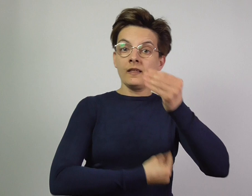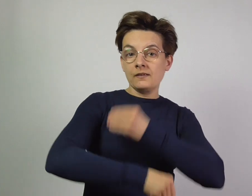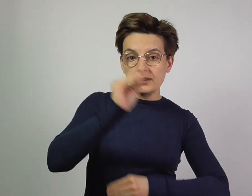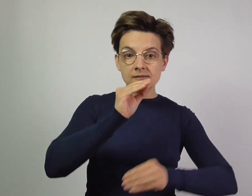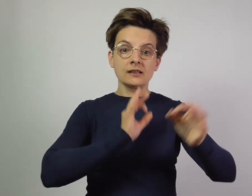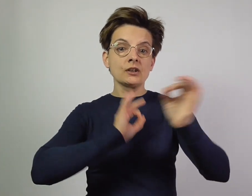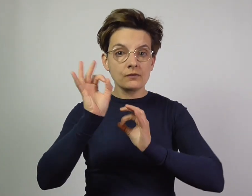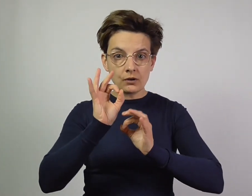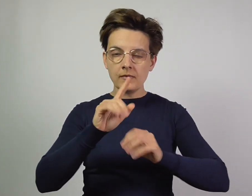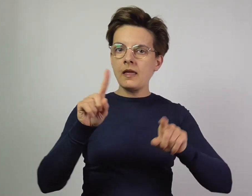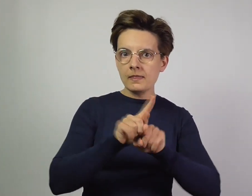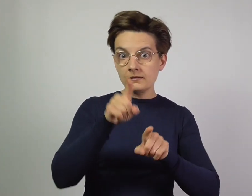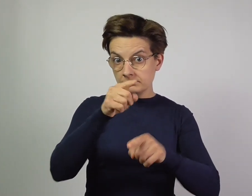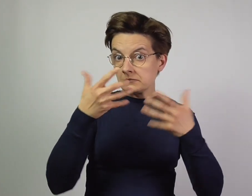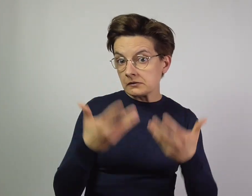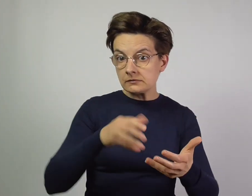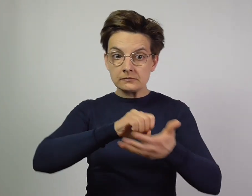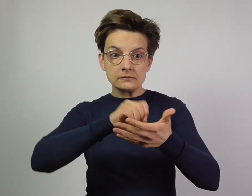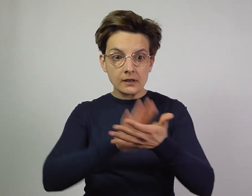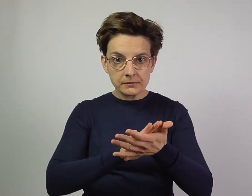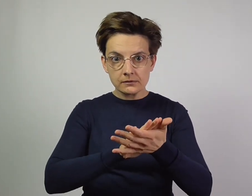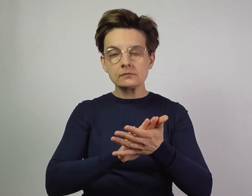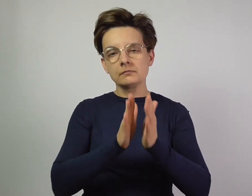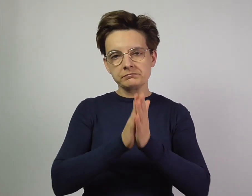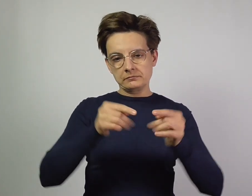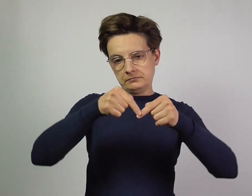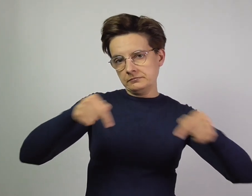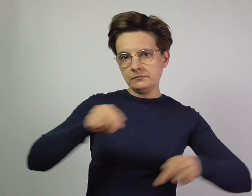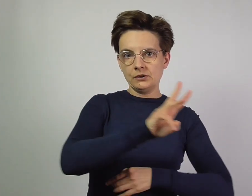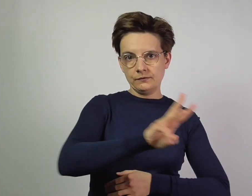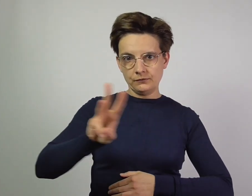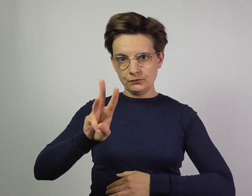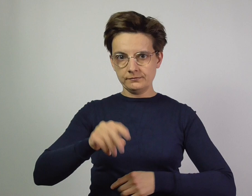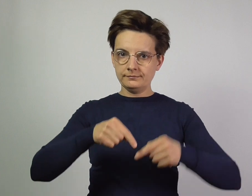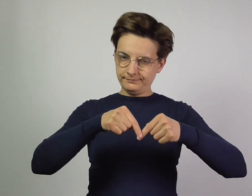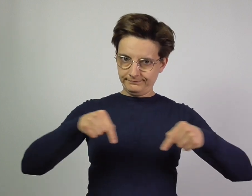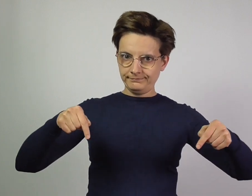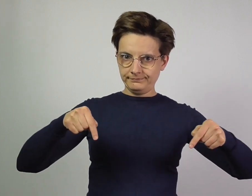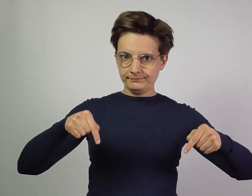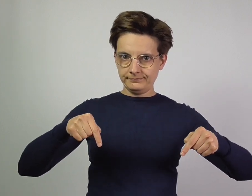Szczegółowe informacje oraz formularz zapisu na stronie www.okn.edu.pl